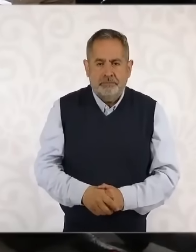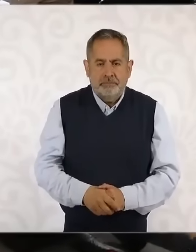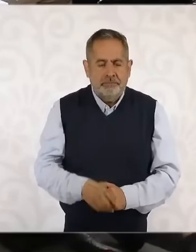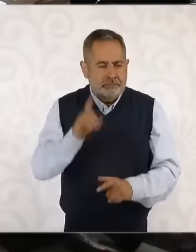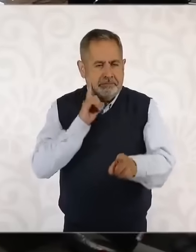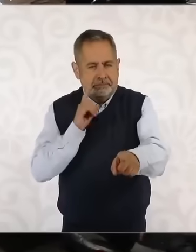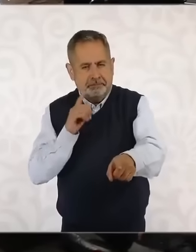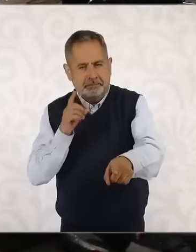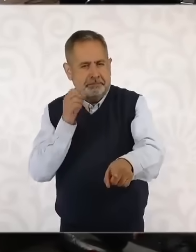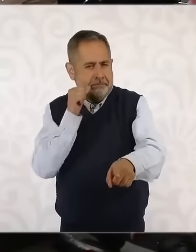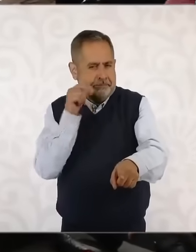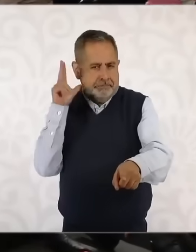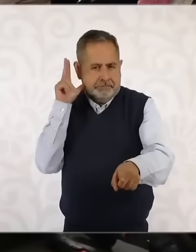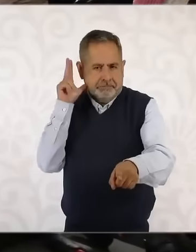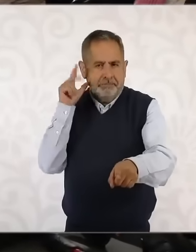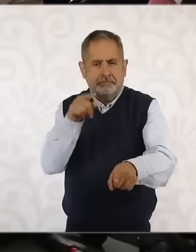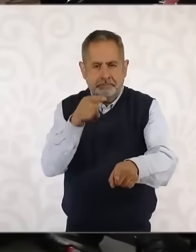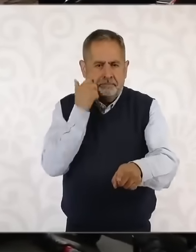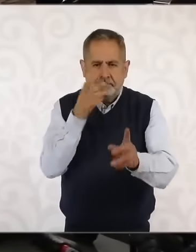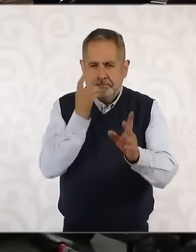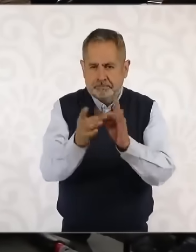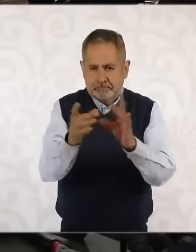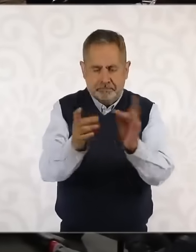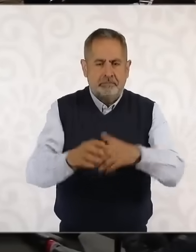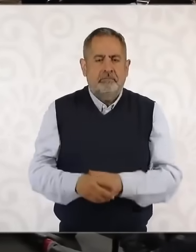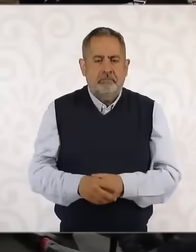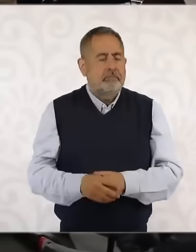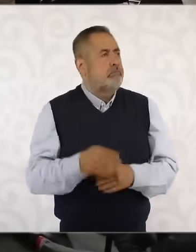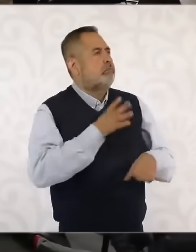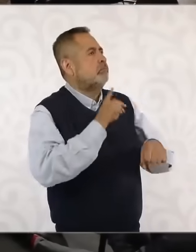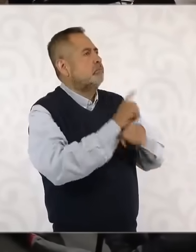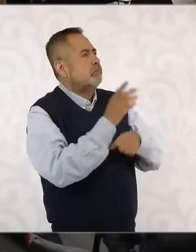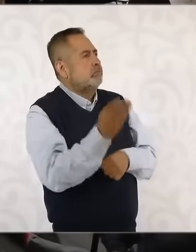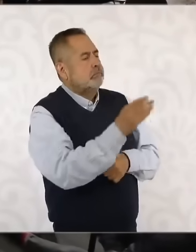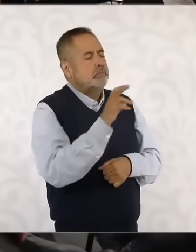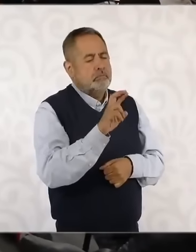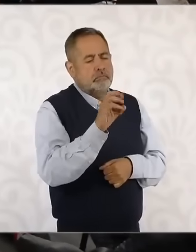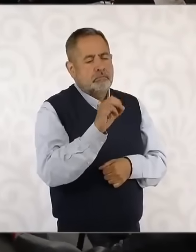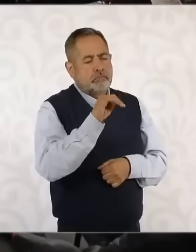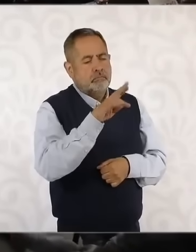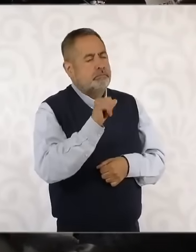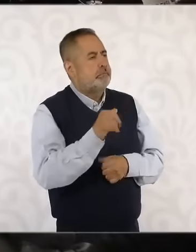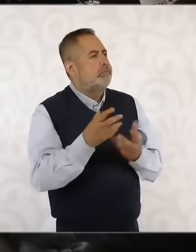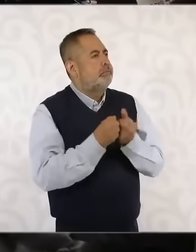hace desde antier, creo que querías hablar. Buenos días, presidenta. Rina de Sin embargo, e voy a